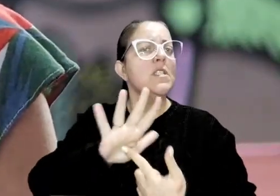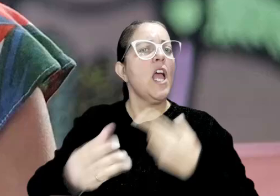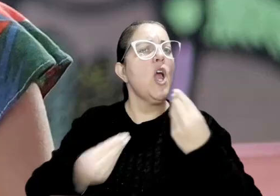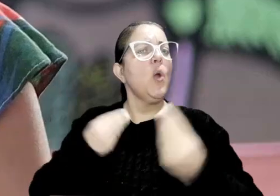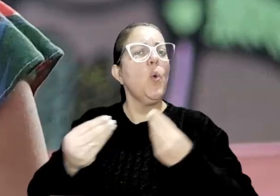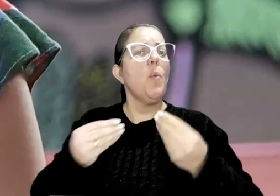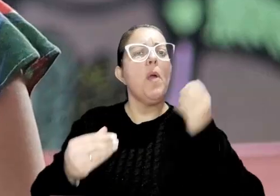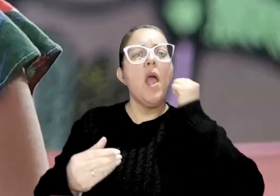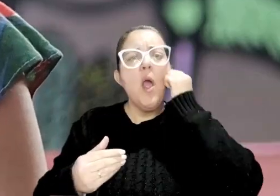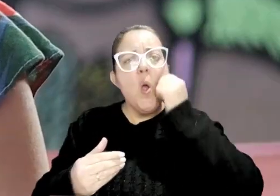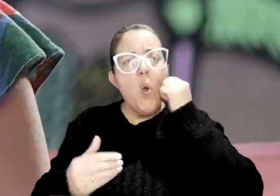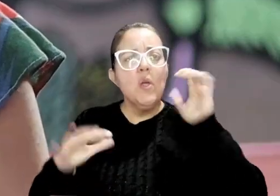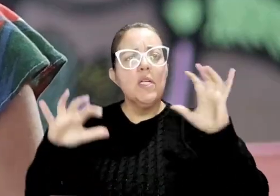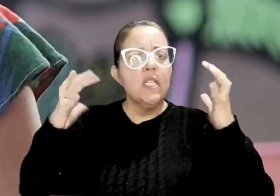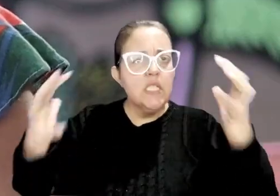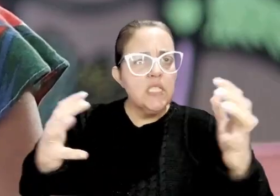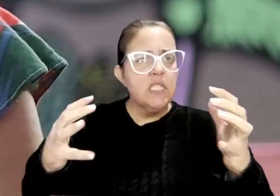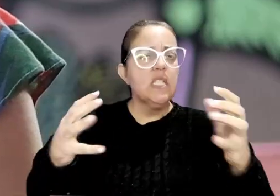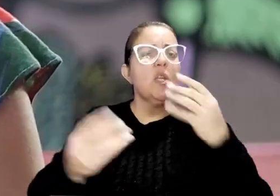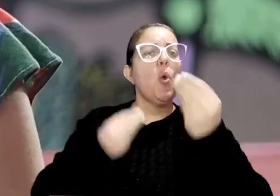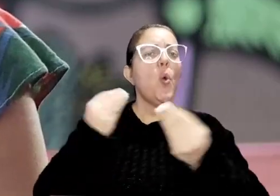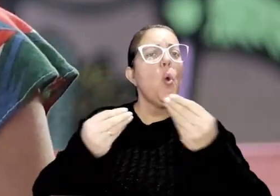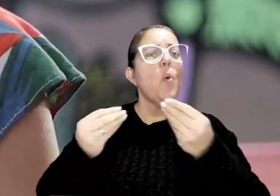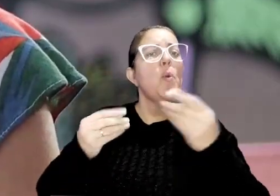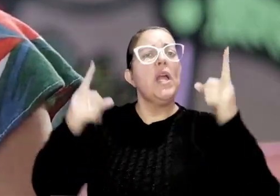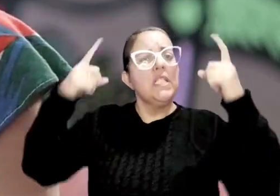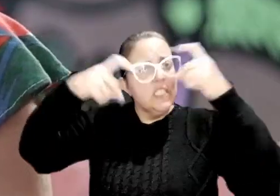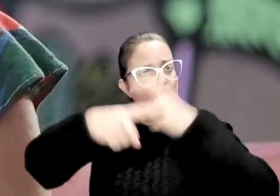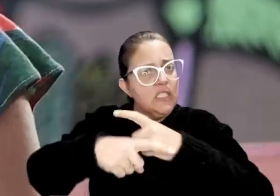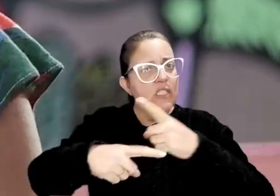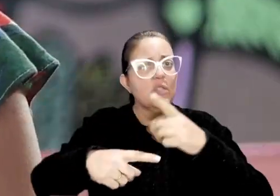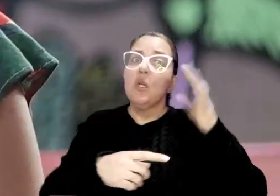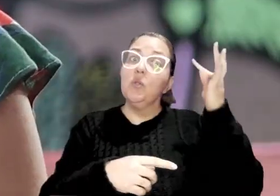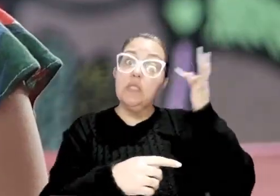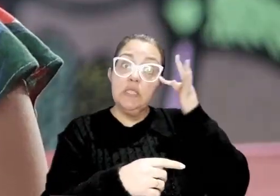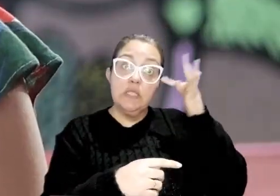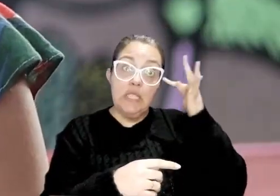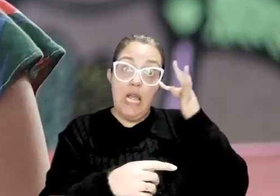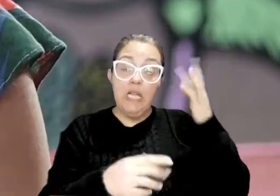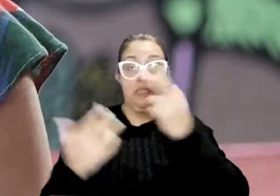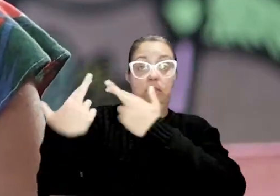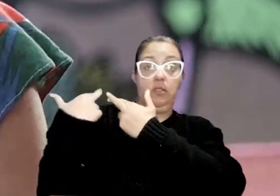vão eh os técnicos que vão ser responsáveis pel por um estudo de impacto ambiental eles vão